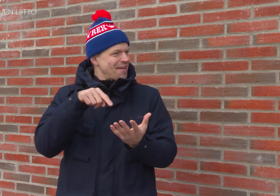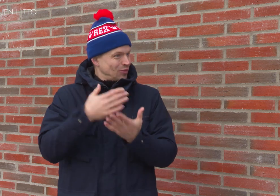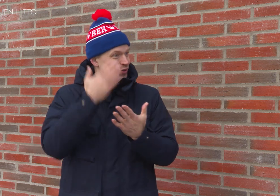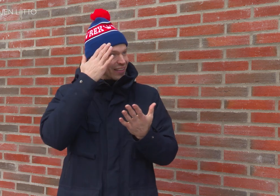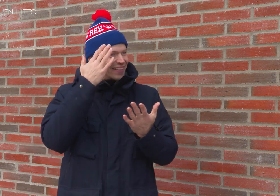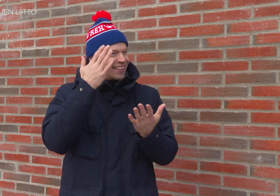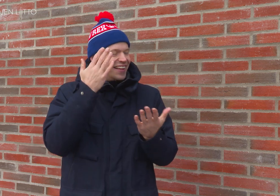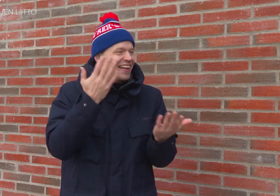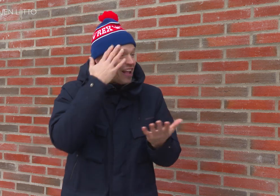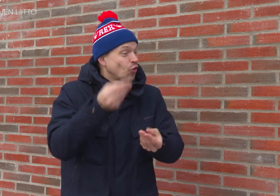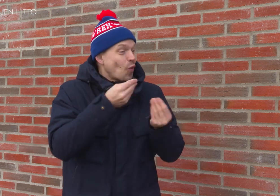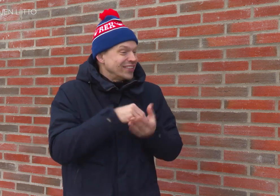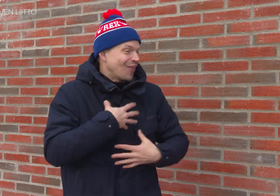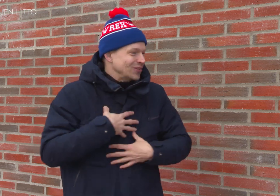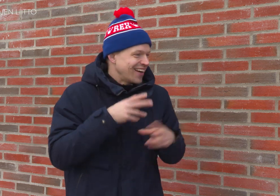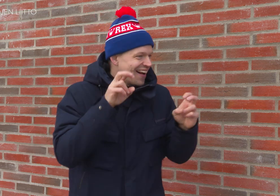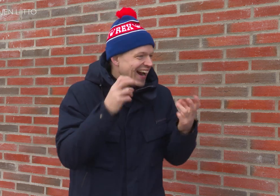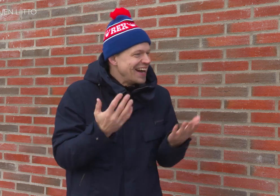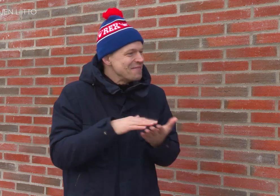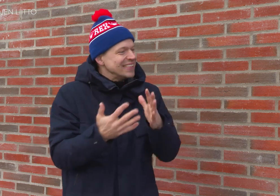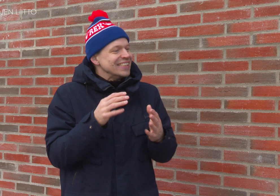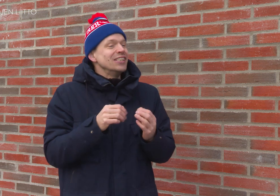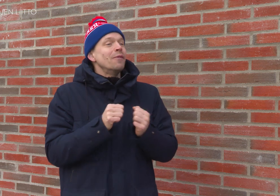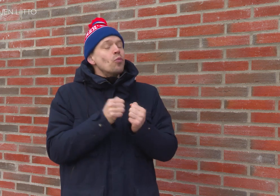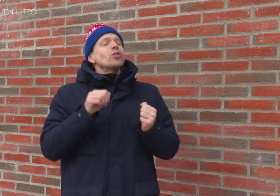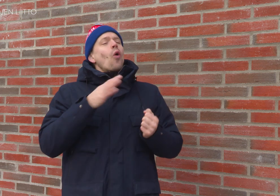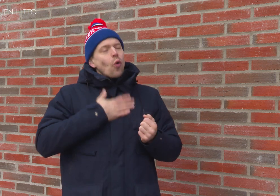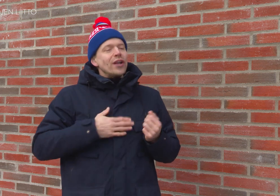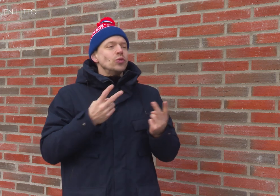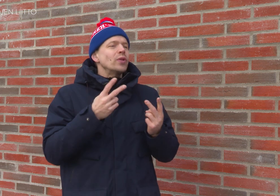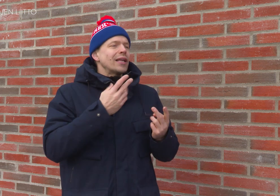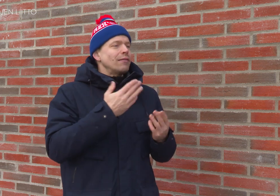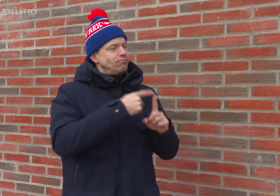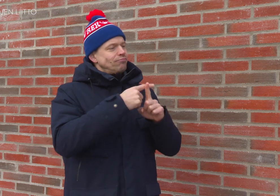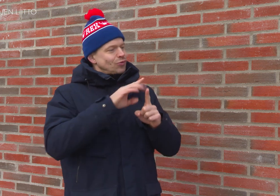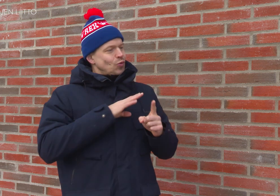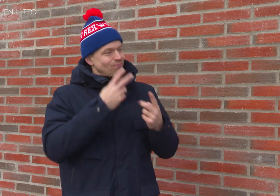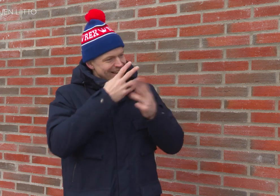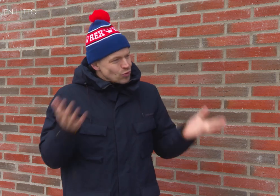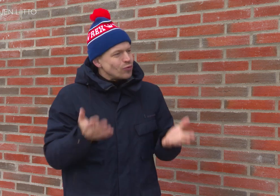Tieto ikään kuin lisää tuskaa. Huojentavaa on kuitenkin se, kuinka paljon positiivista näkyvyyttä -